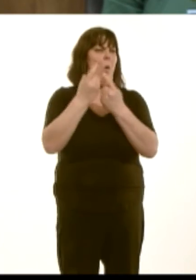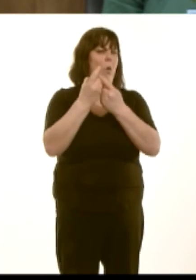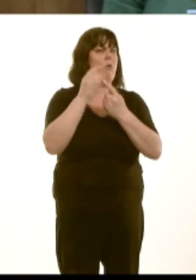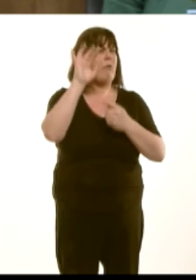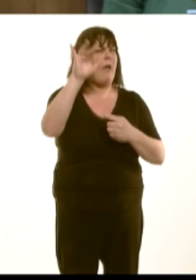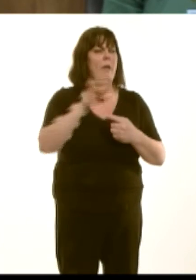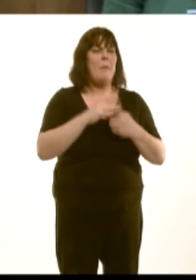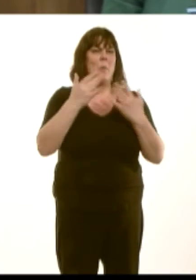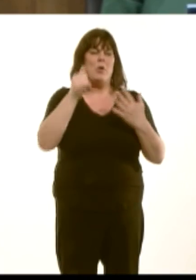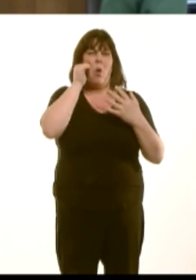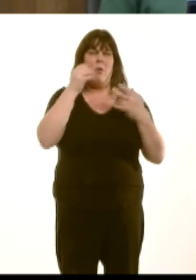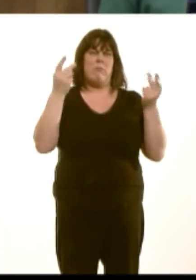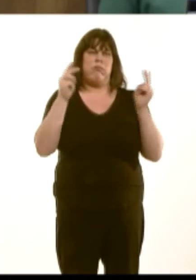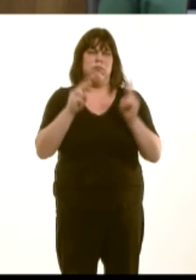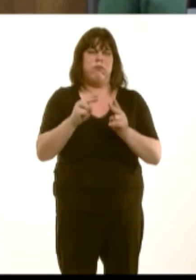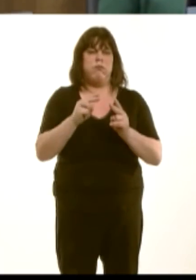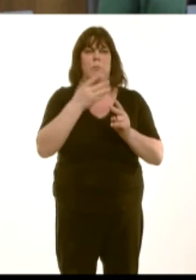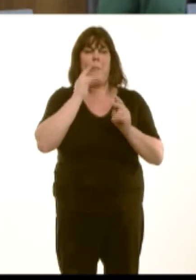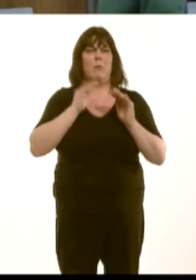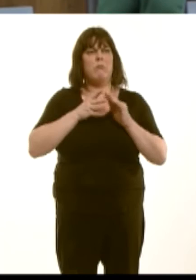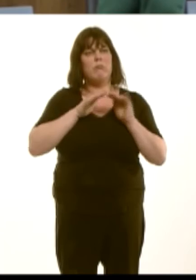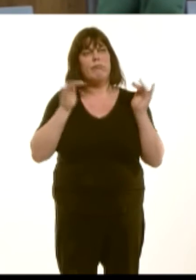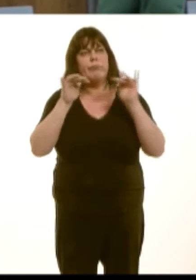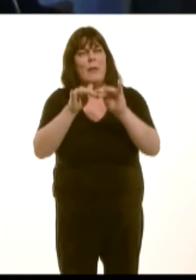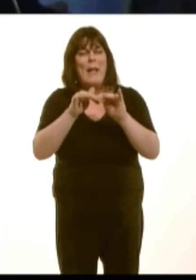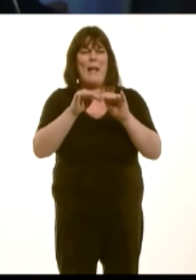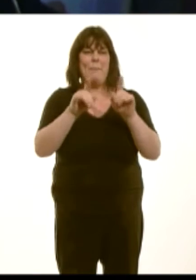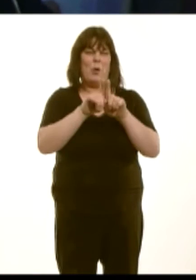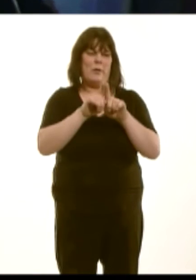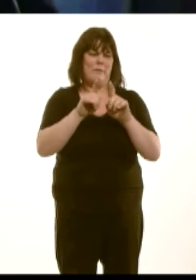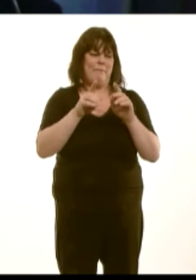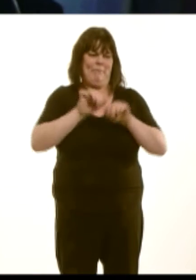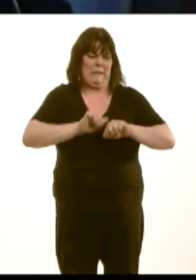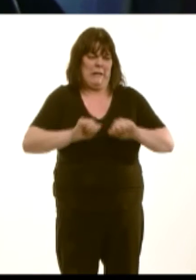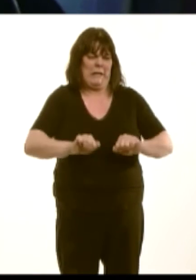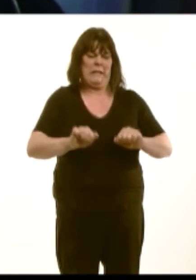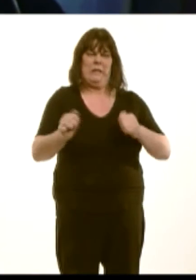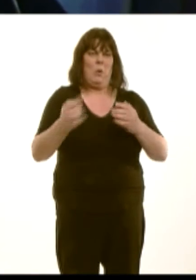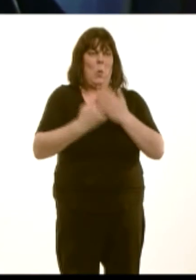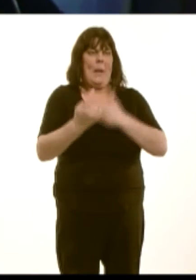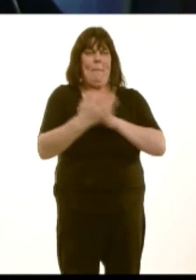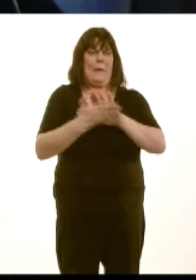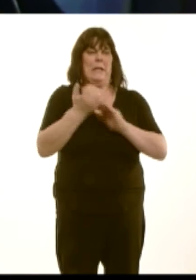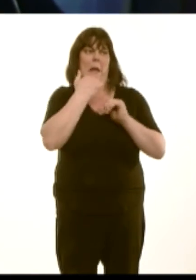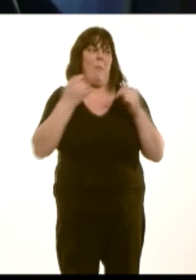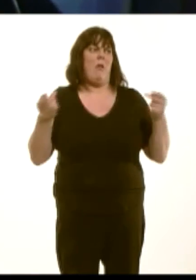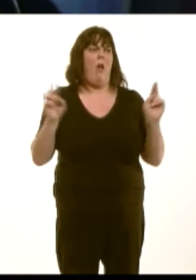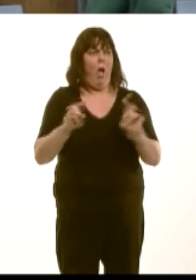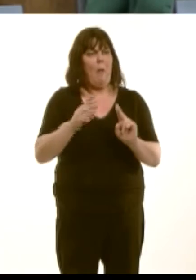mewn yno, mae hynnyín anodd dros ben, ond byddaiín beth braf iíw weld. Mae hyn yn rhywbeth i Brifysgol Glyndwr iíw ystyried, i weld a ydyn nhwín moyn ystyried